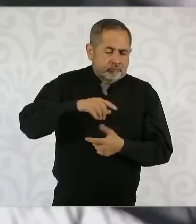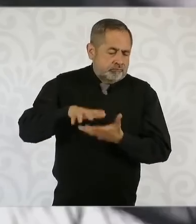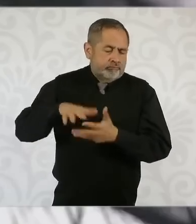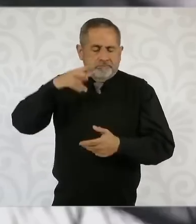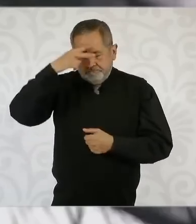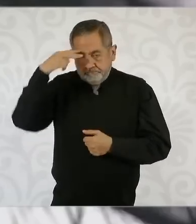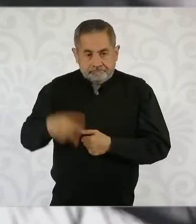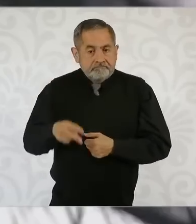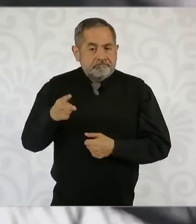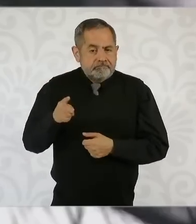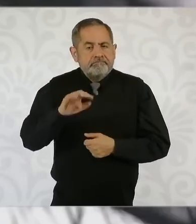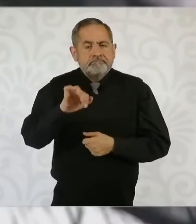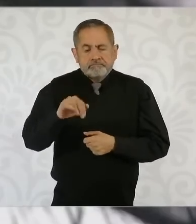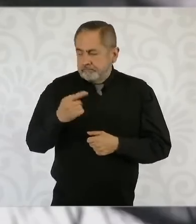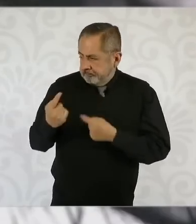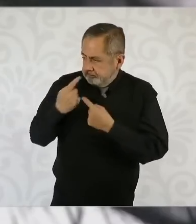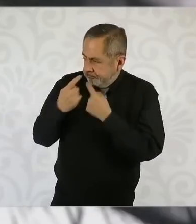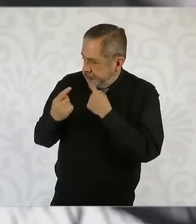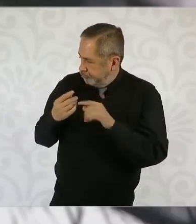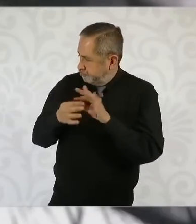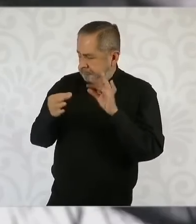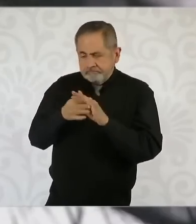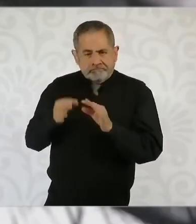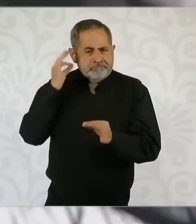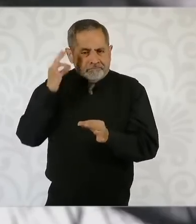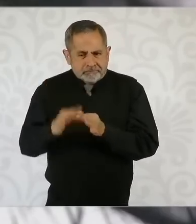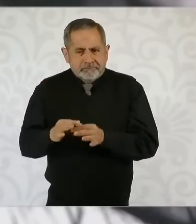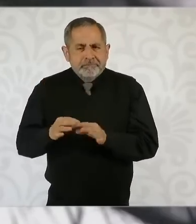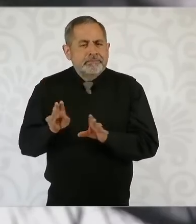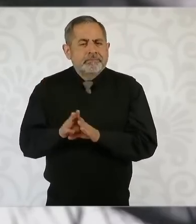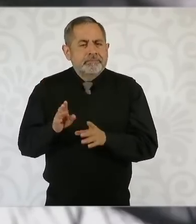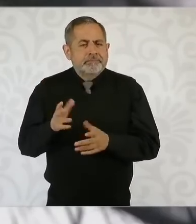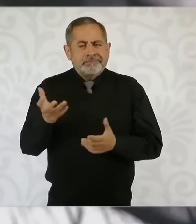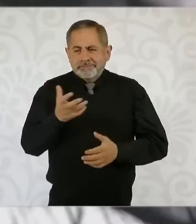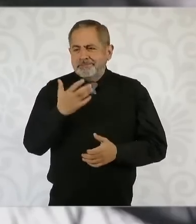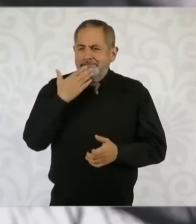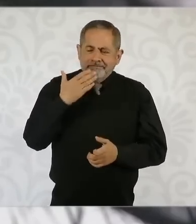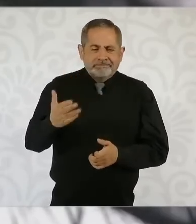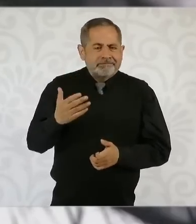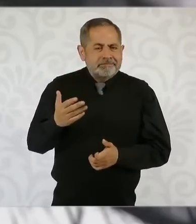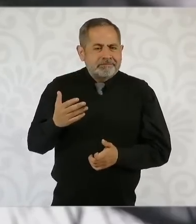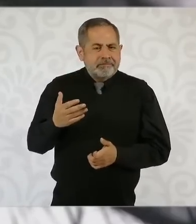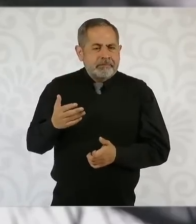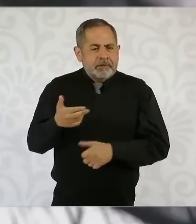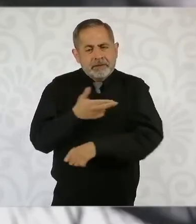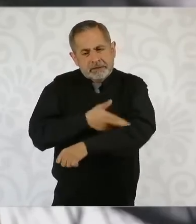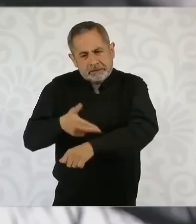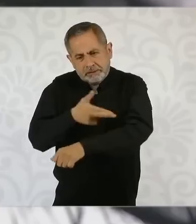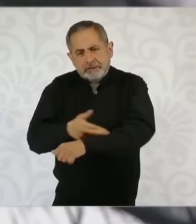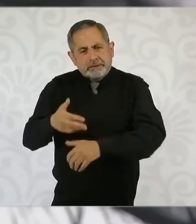para hac más eficiente no solo el producto eh la cadena y la Man la cadena de suministro